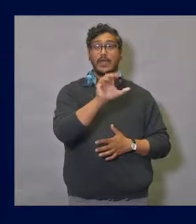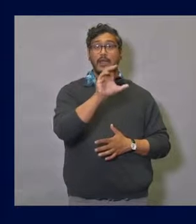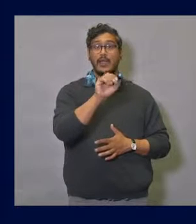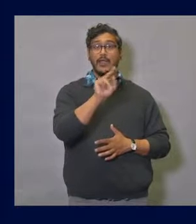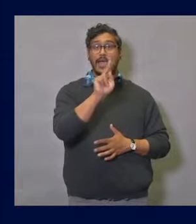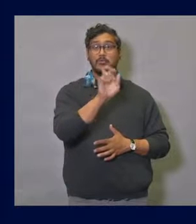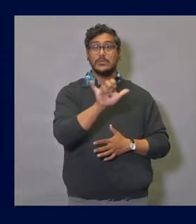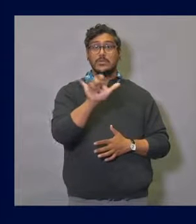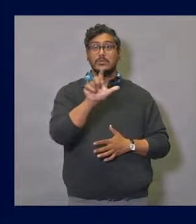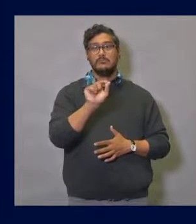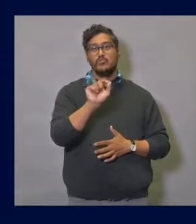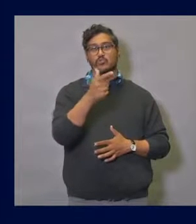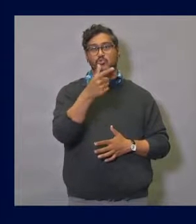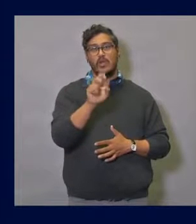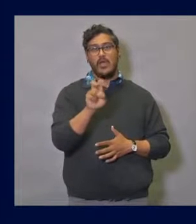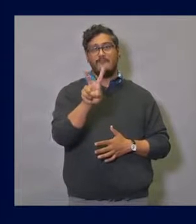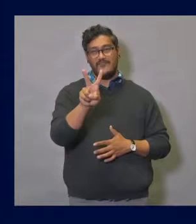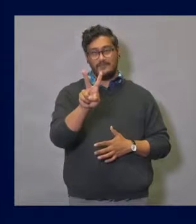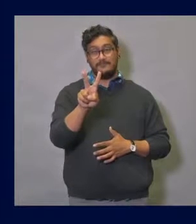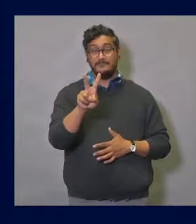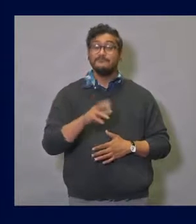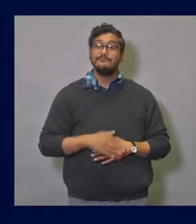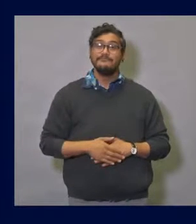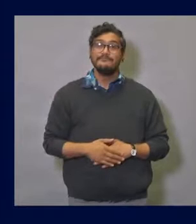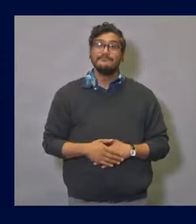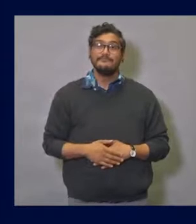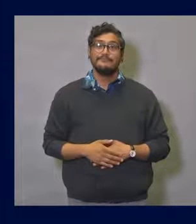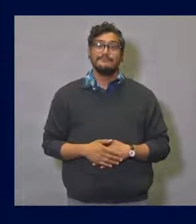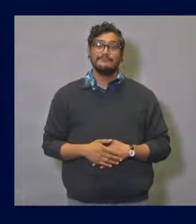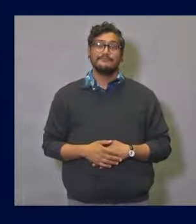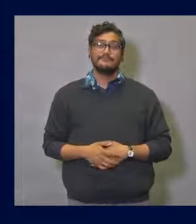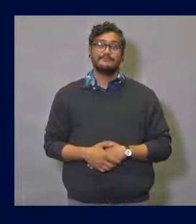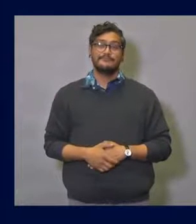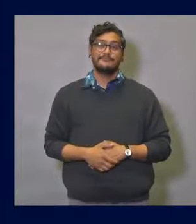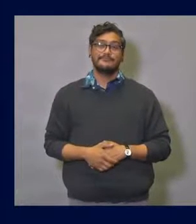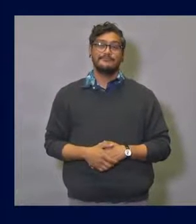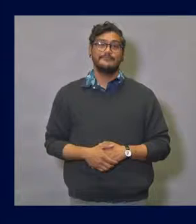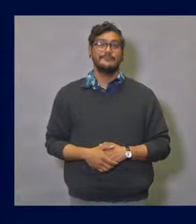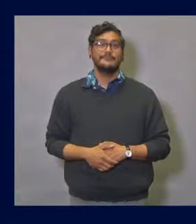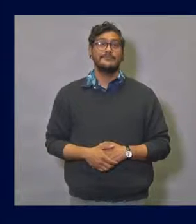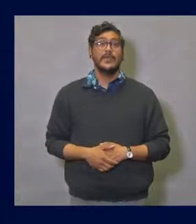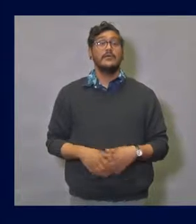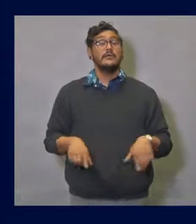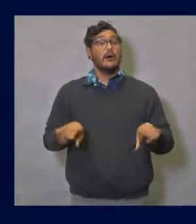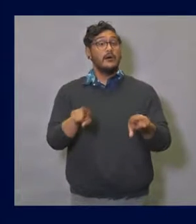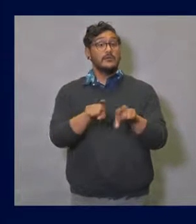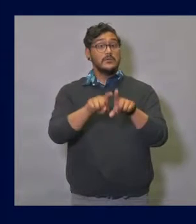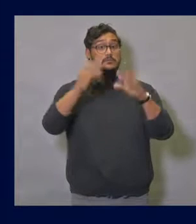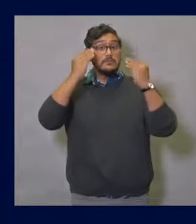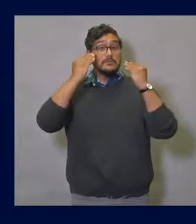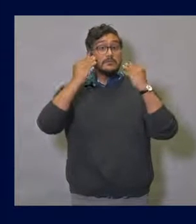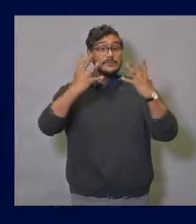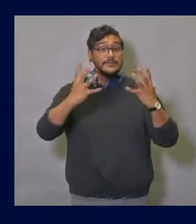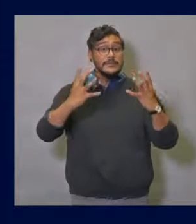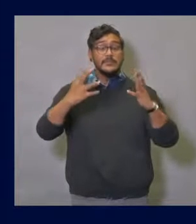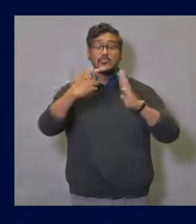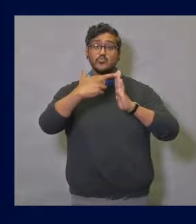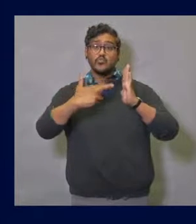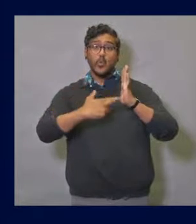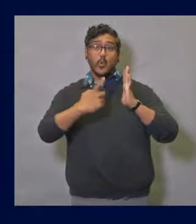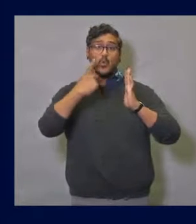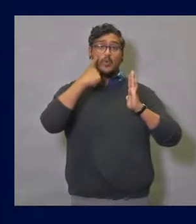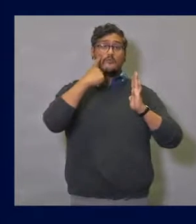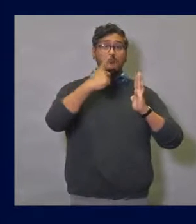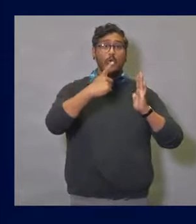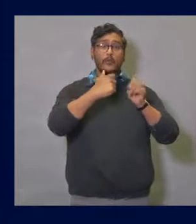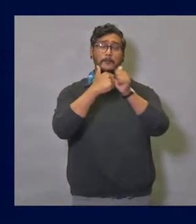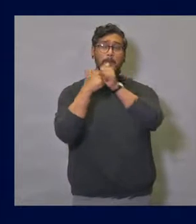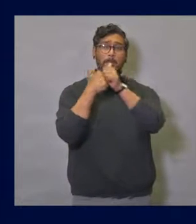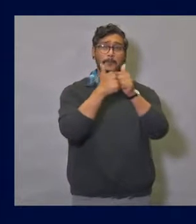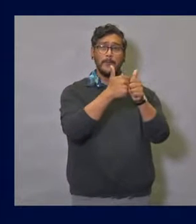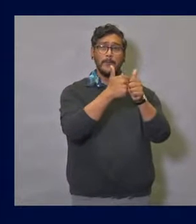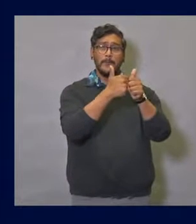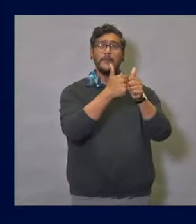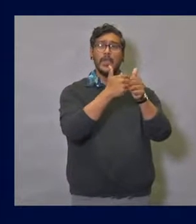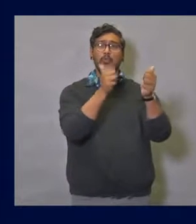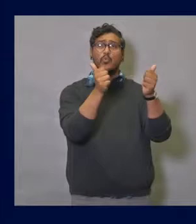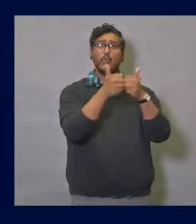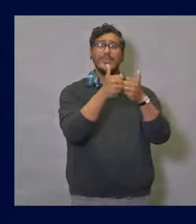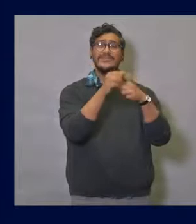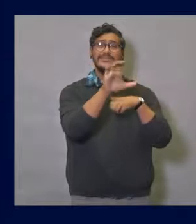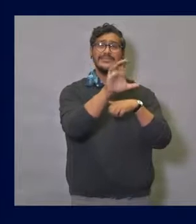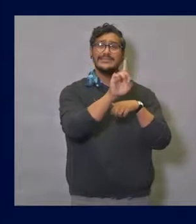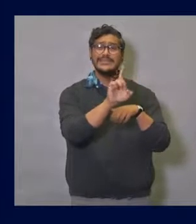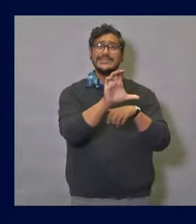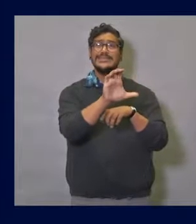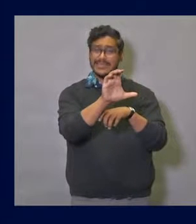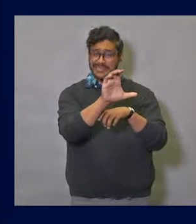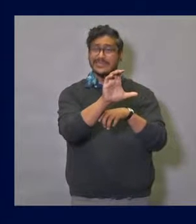SEGURIDAD, PUEDE ENCONTRAR ESOS